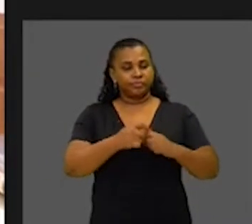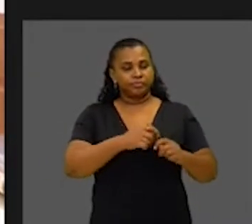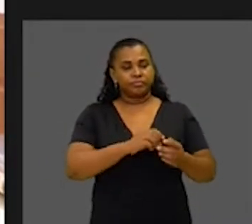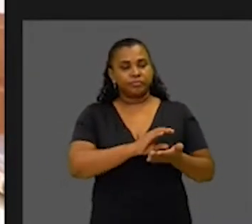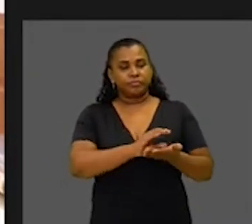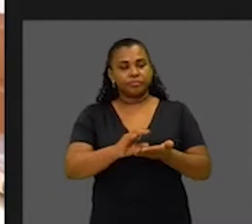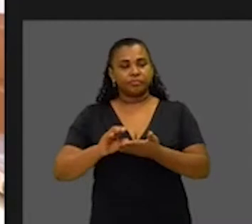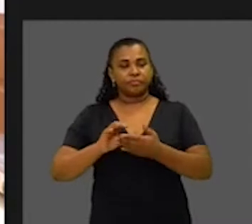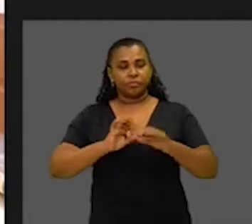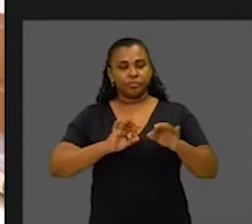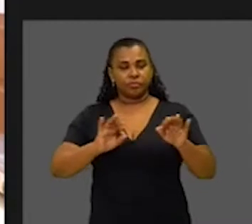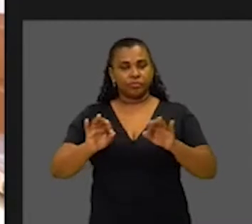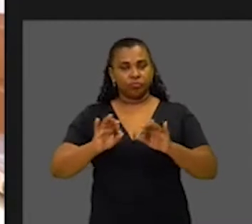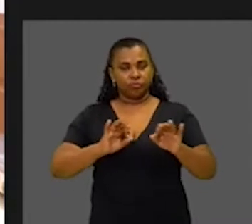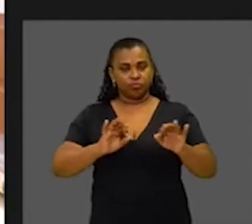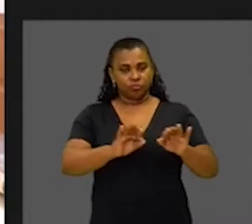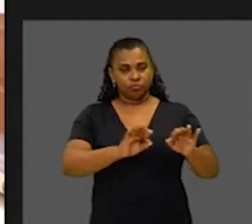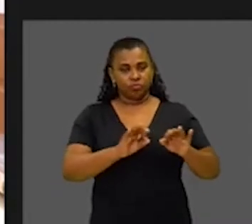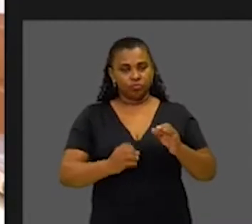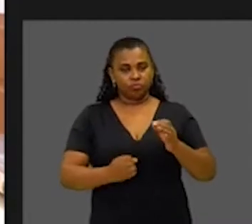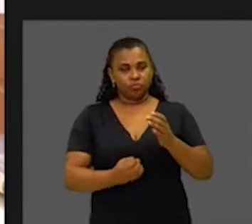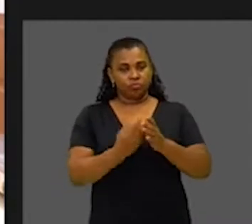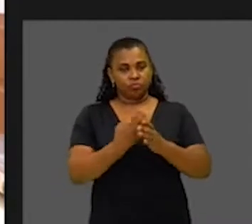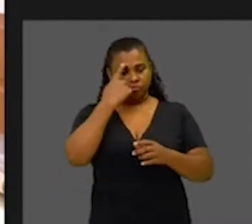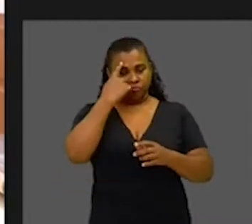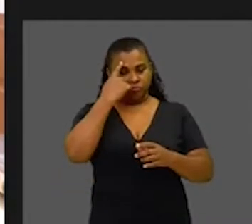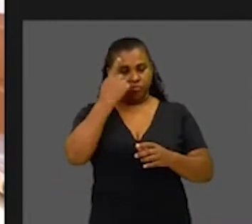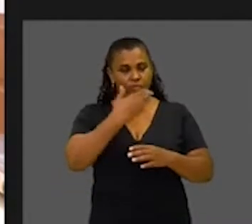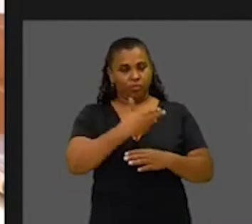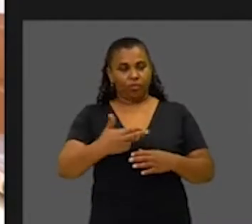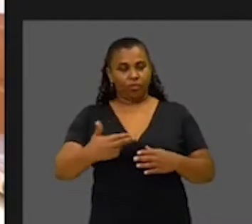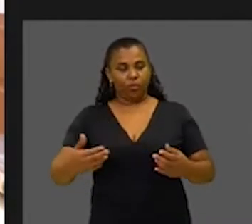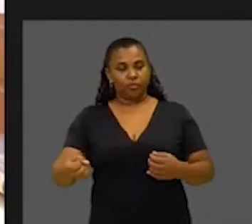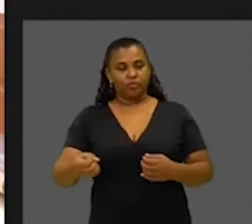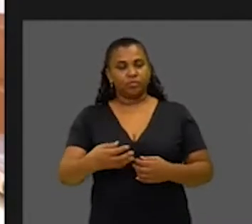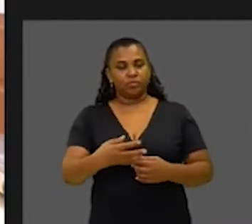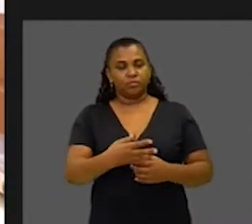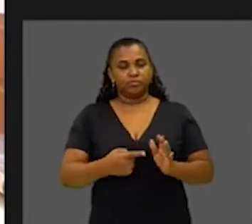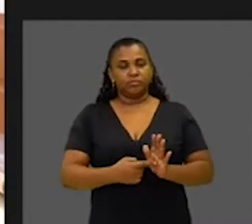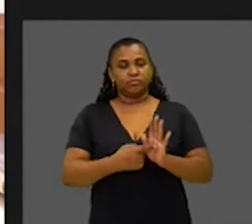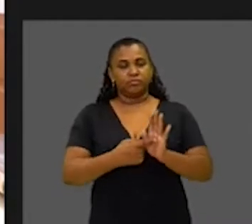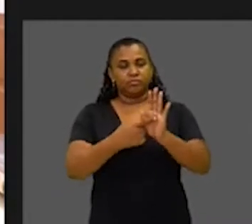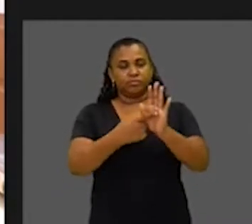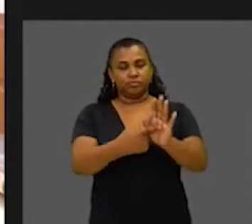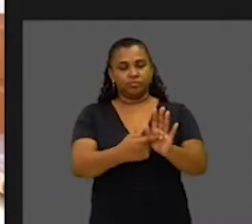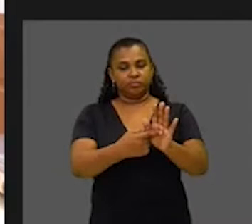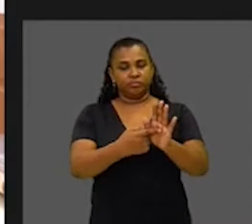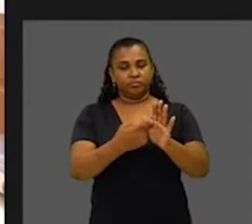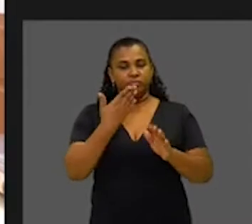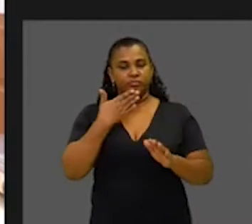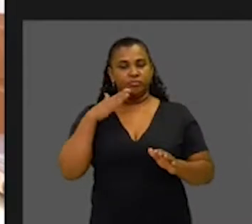o arco da mente criativo inovador para apresentar não só uma candidatura formada em outras bases